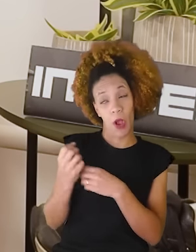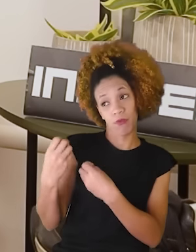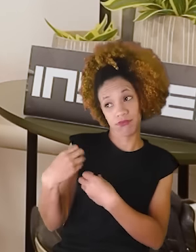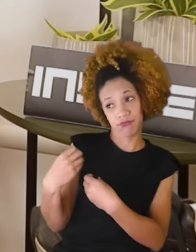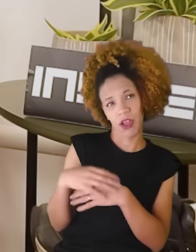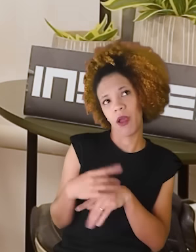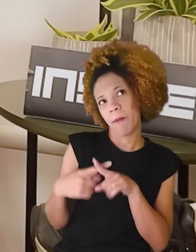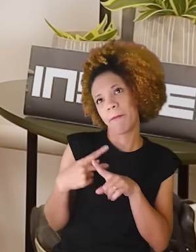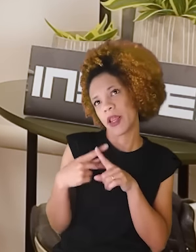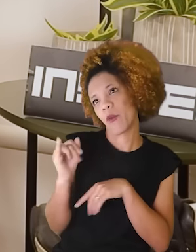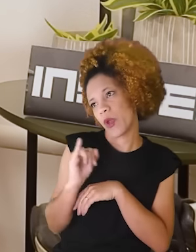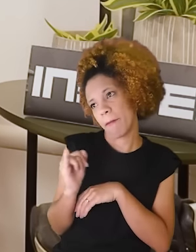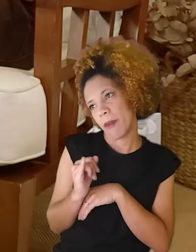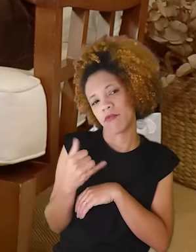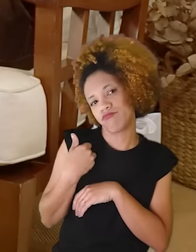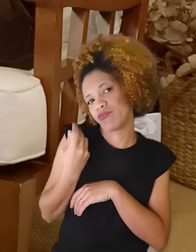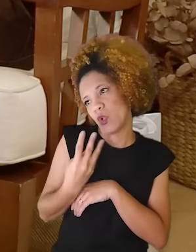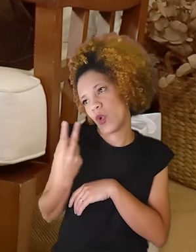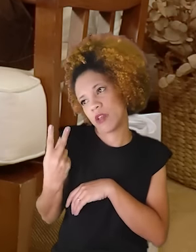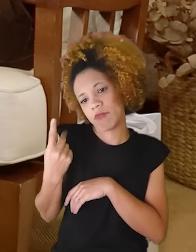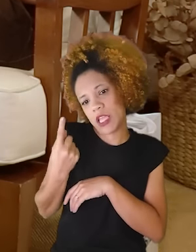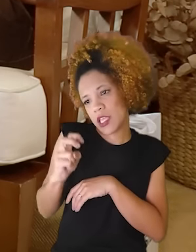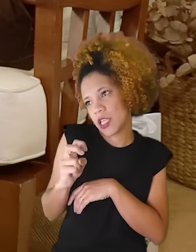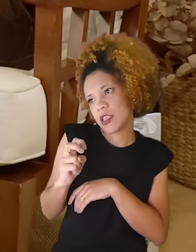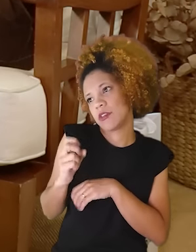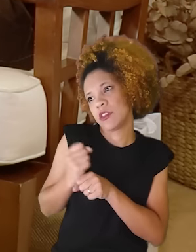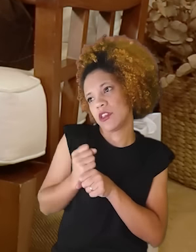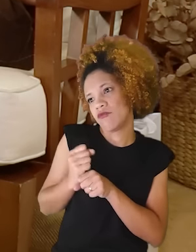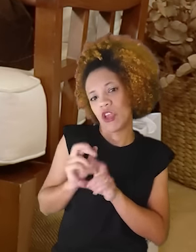que meu irmão é tipo um pai para mim né ele tem2 são 15 anos de diferença então quando eu tinha 15